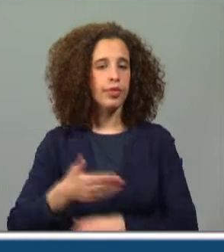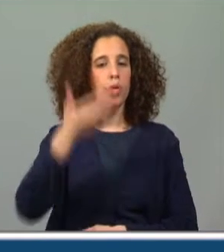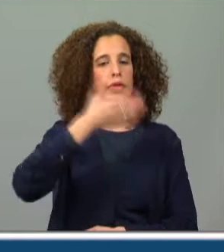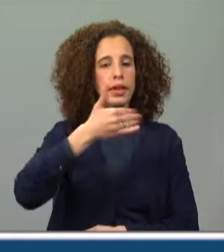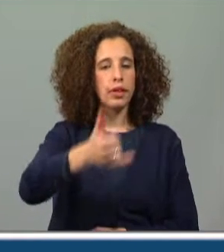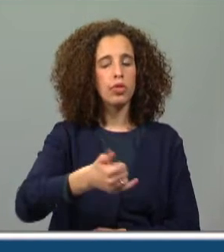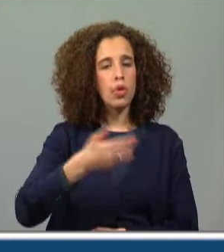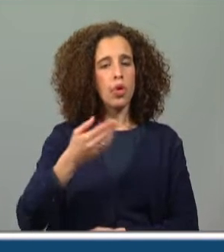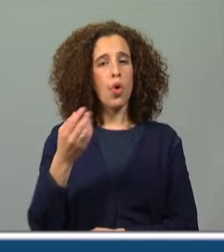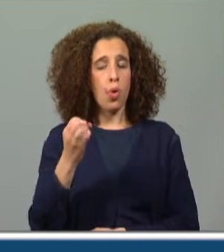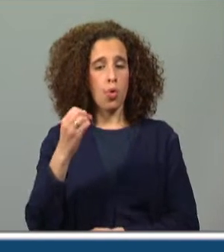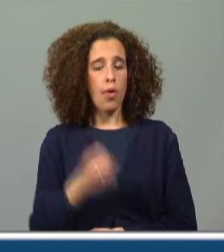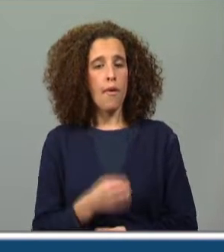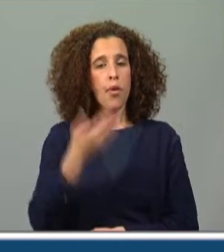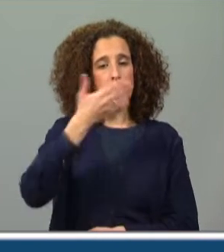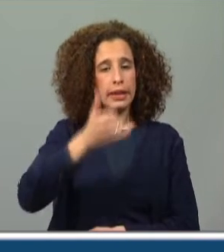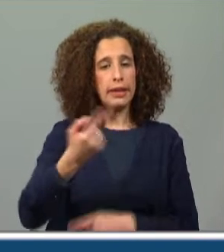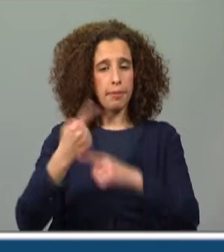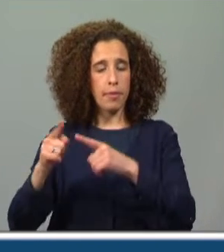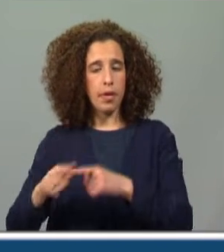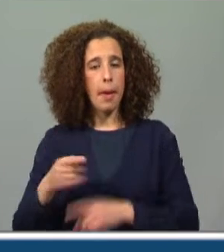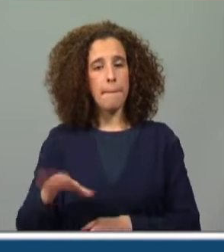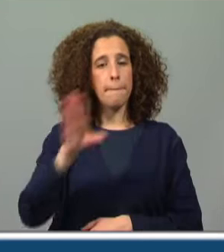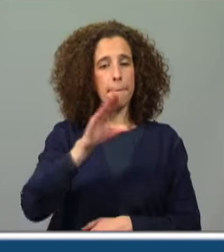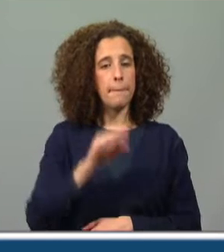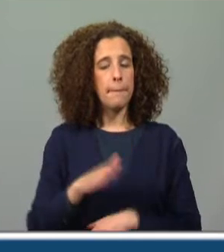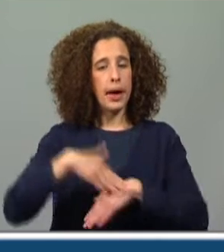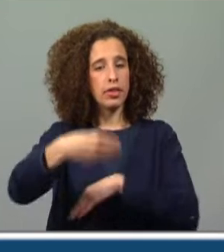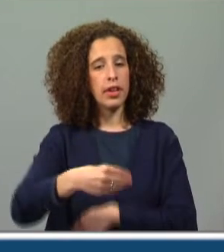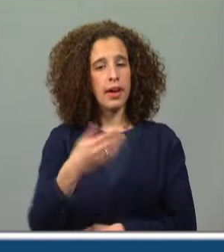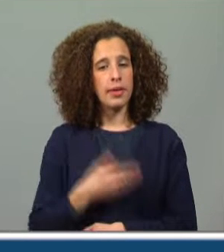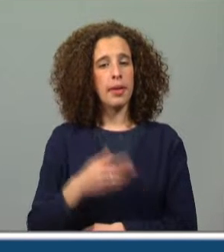seguinte os dias seguintes mais tarde a minha vida inteira sempre 在接下來的幾天之後我的一生總是